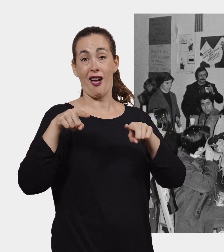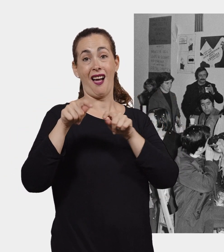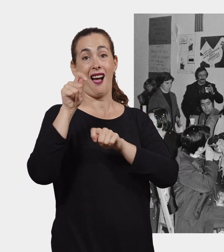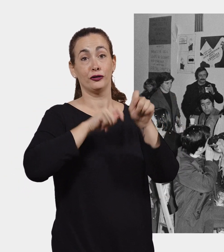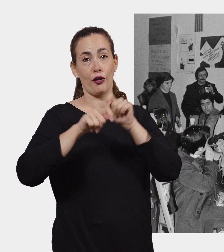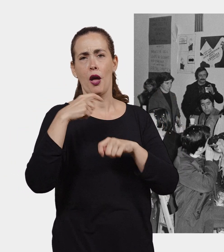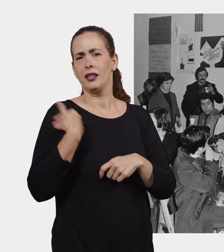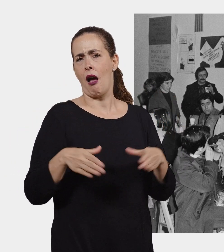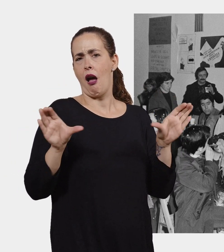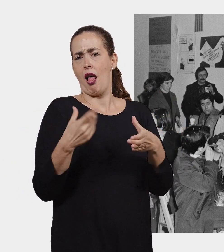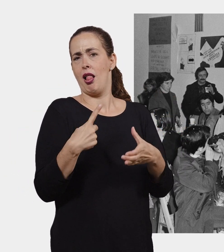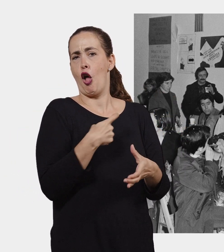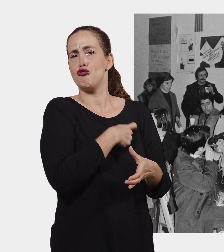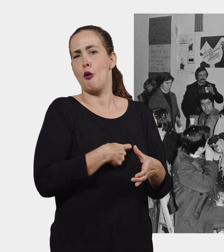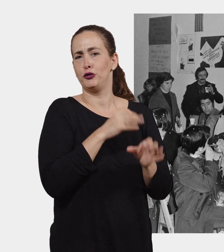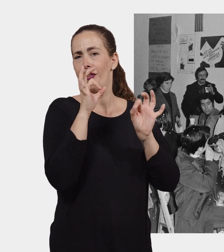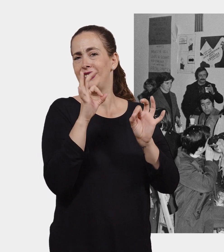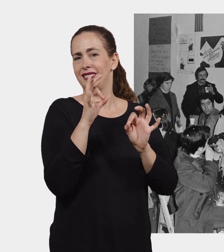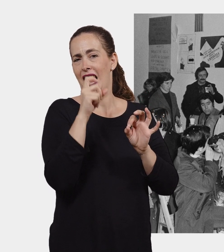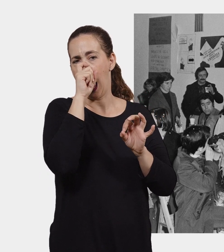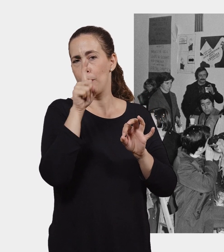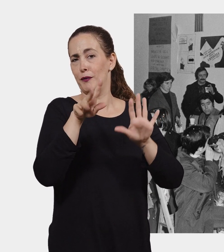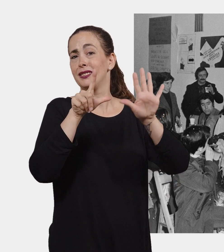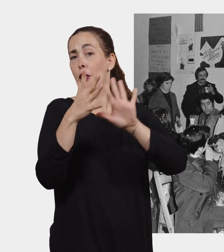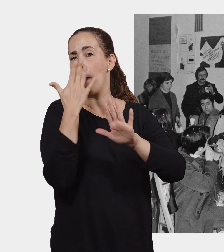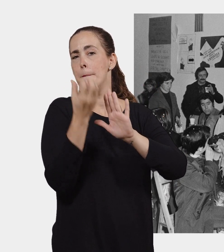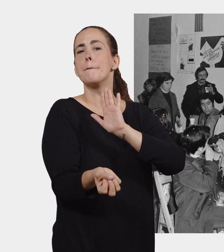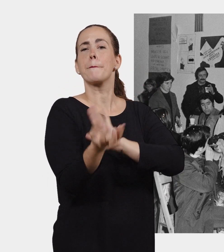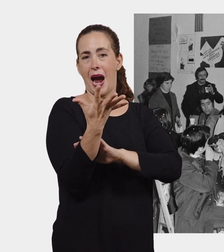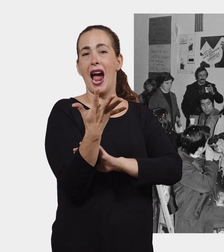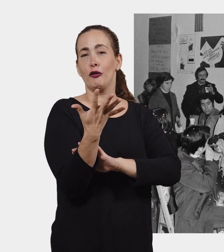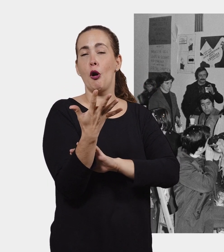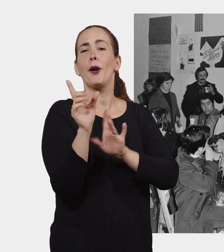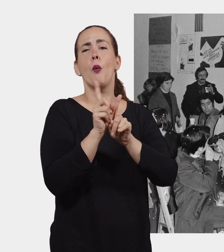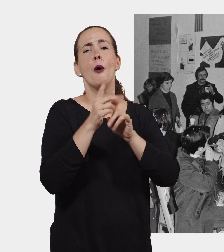la qual compta amb una comissió gestora des del maig de 1975,